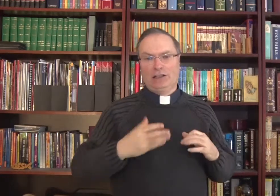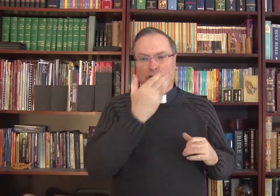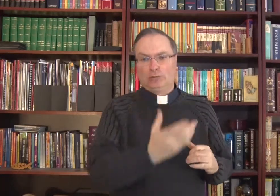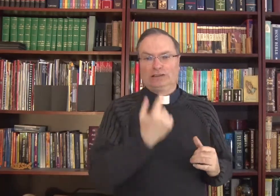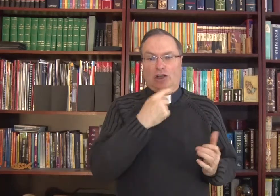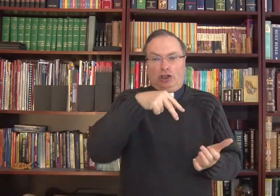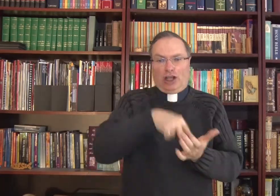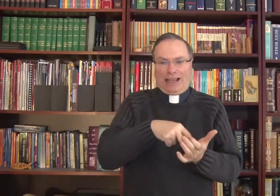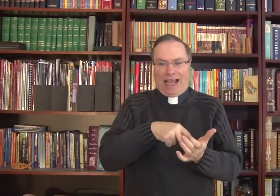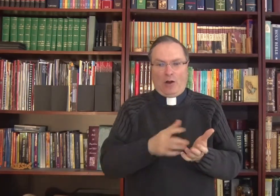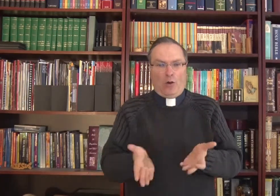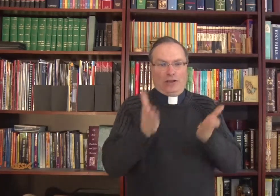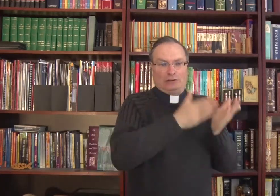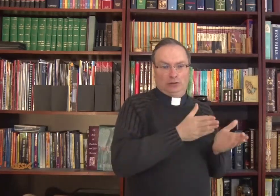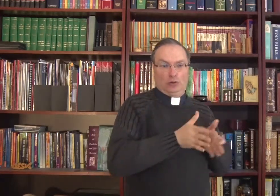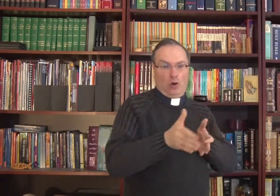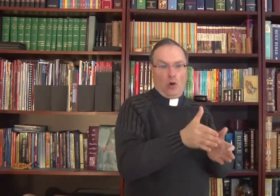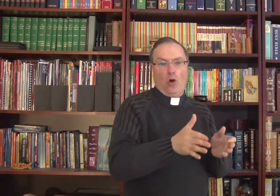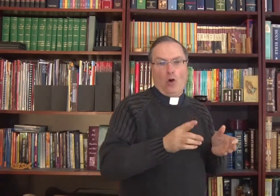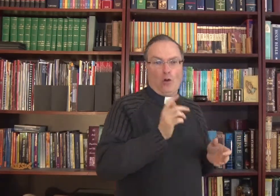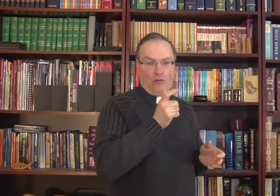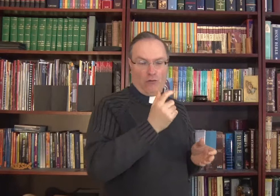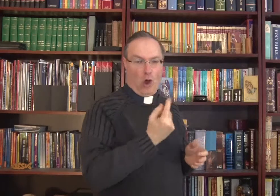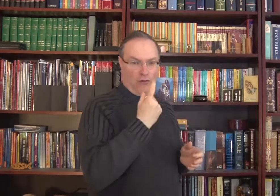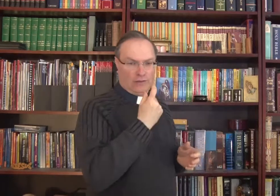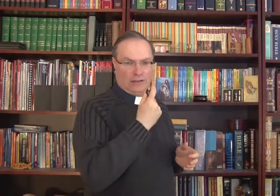celui qui se tenait au-dessus de l'eau du fleuve: